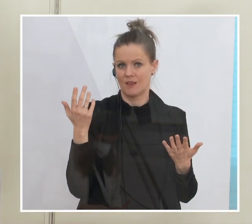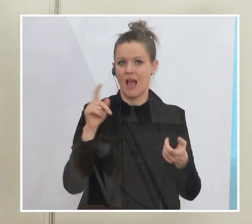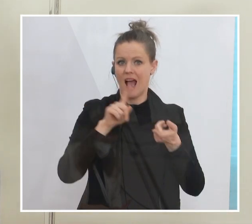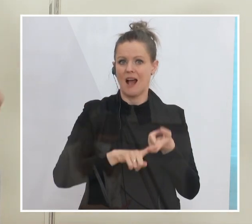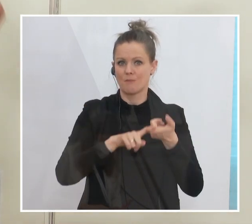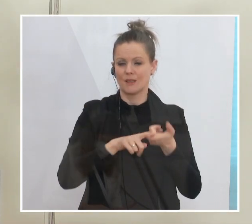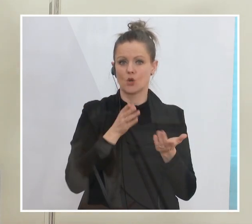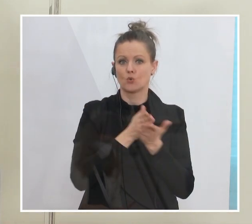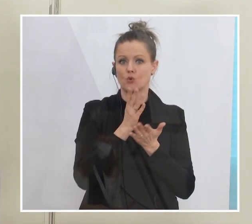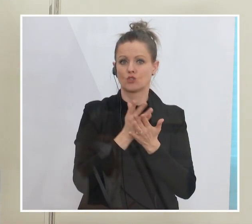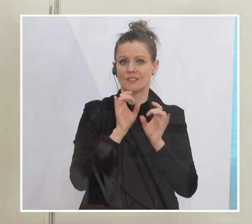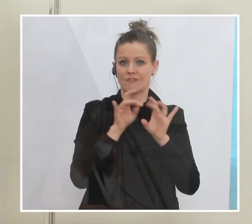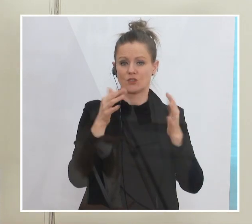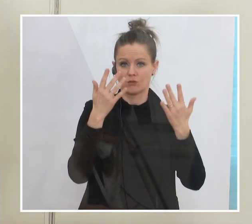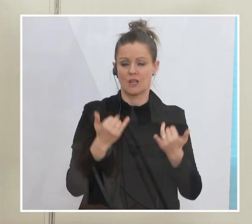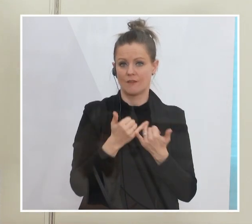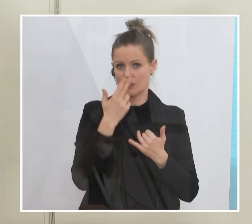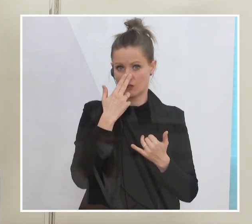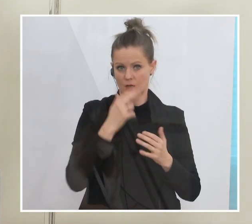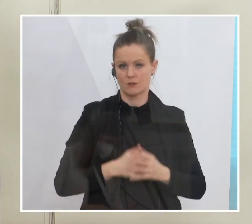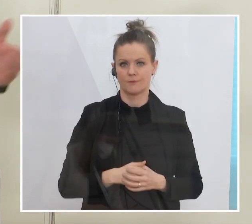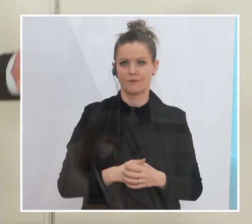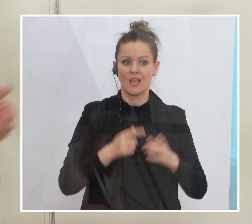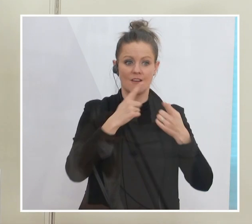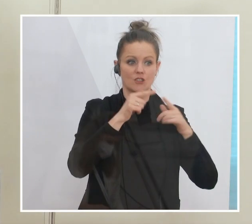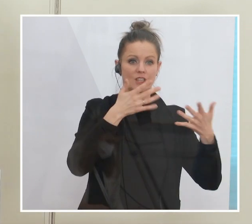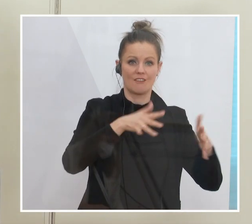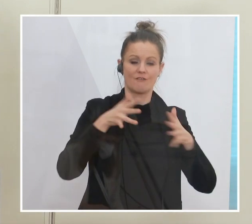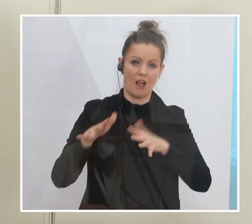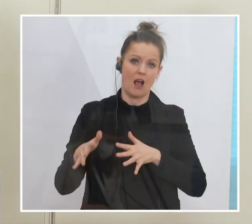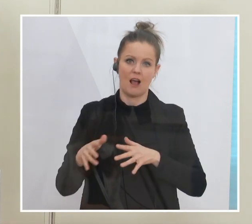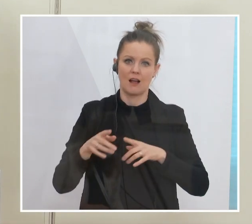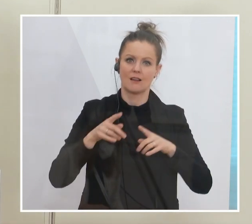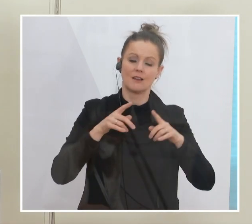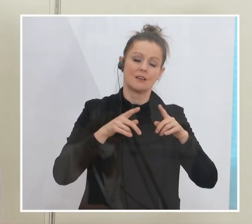Dass das in unterschiedlichen Fällen unterschiedlich schwer exekutierbar ist,